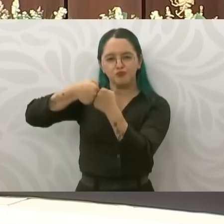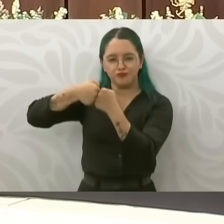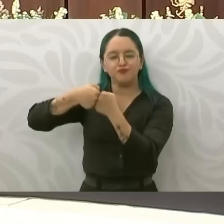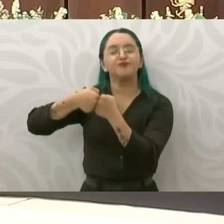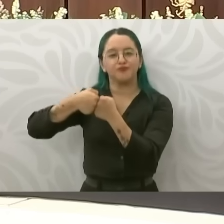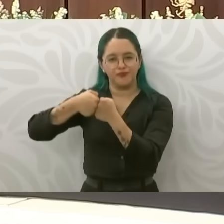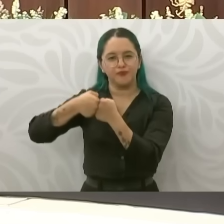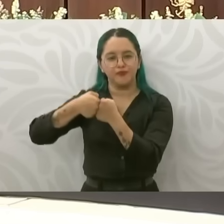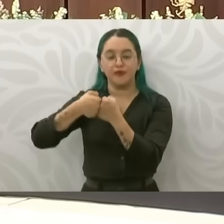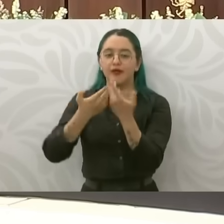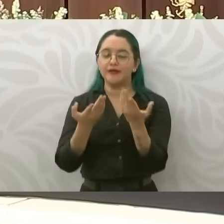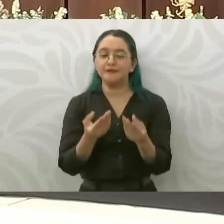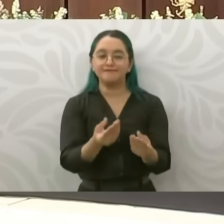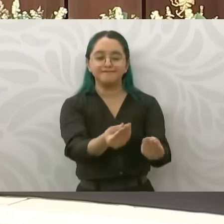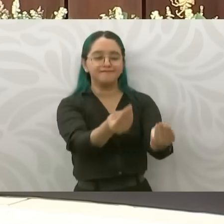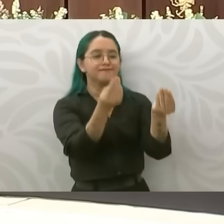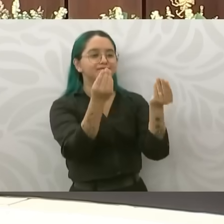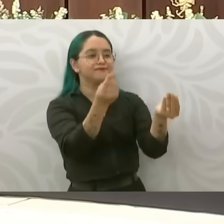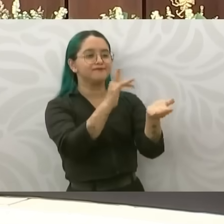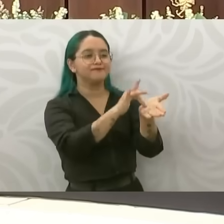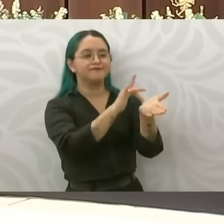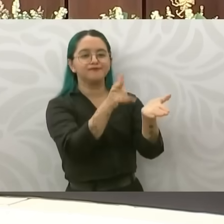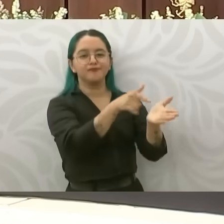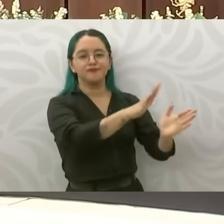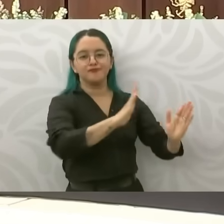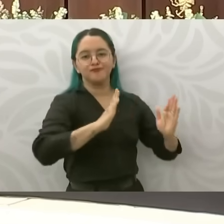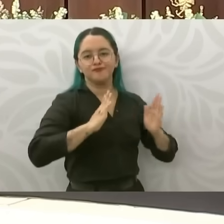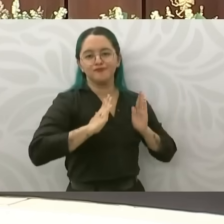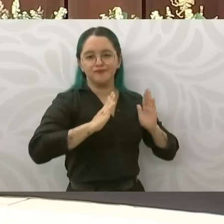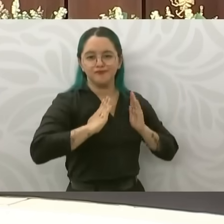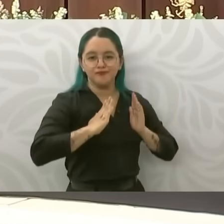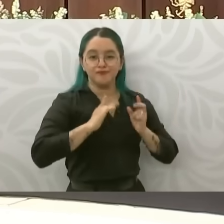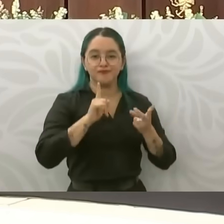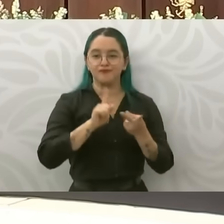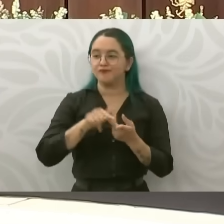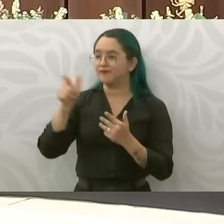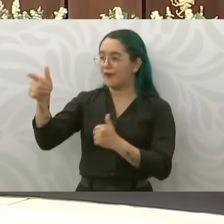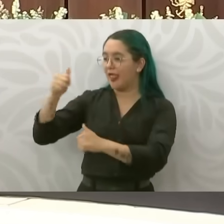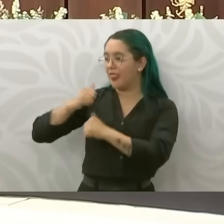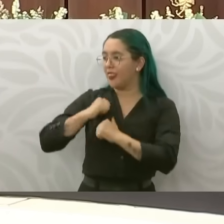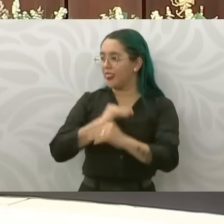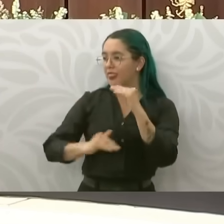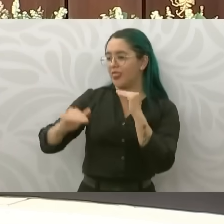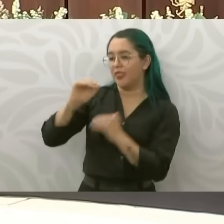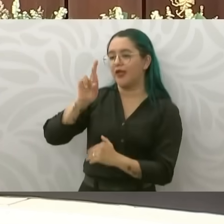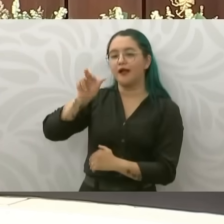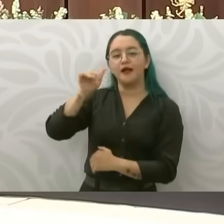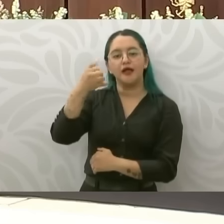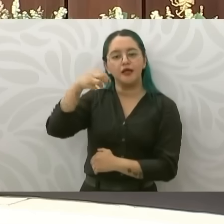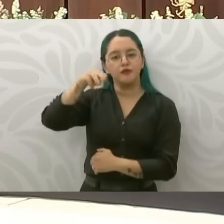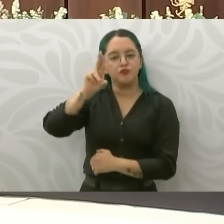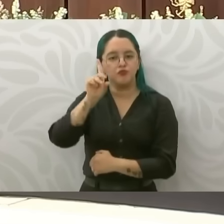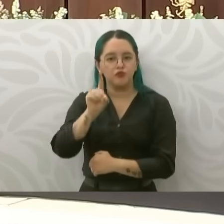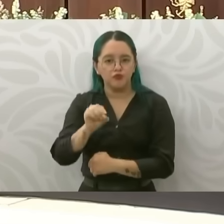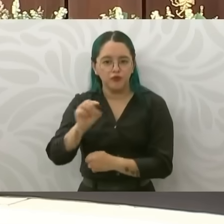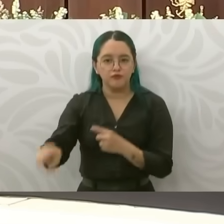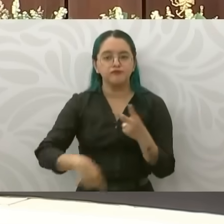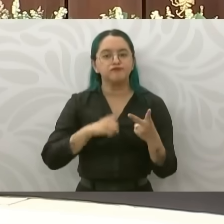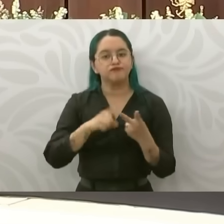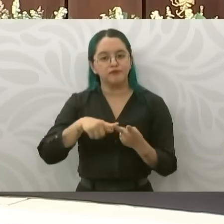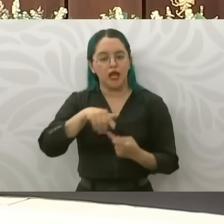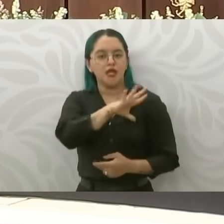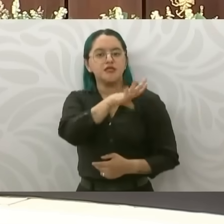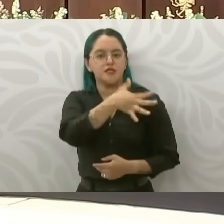a las Fuerzas Armadas al almirante Raimundo Morales y al general Ricardo Trevilla su lealtad